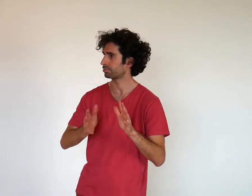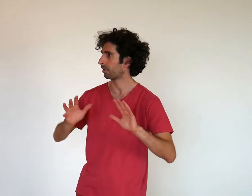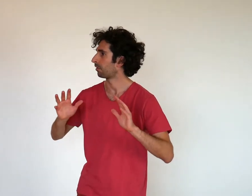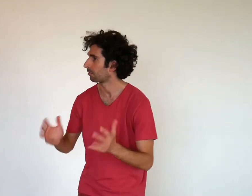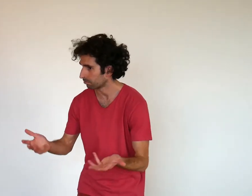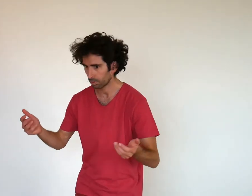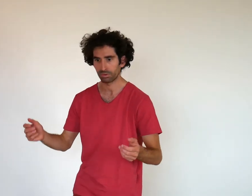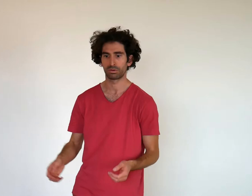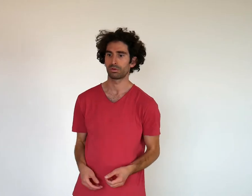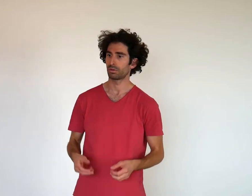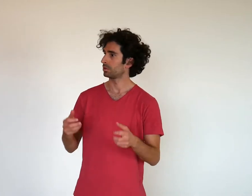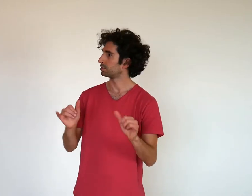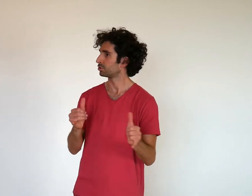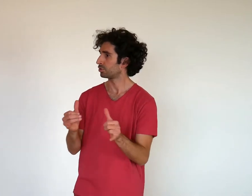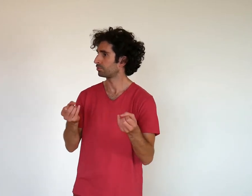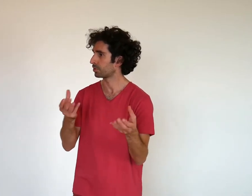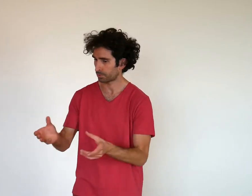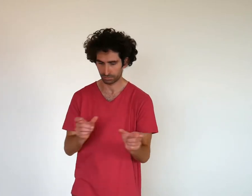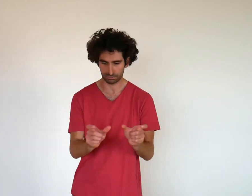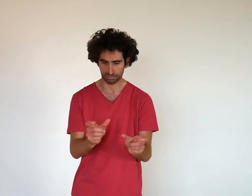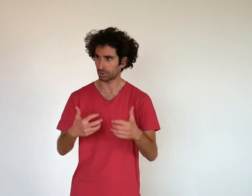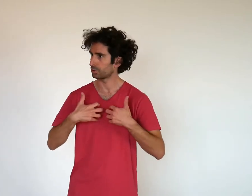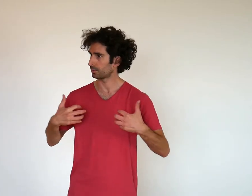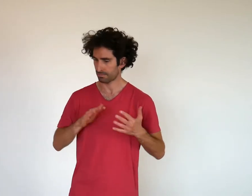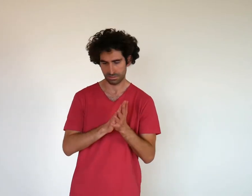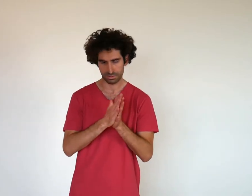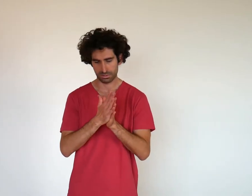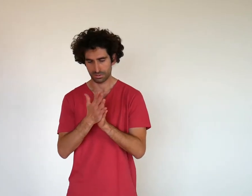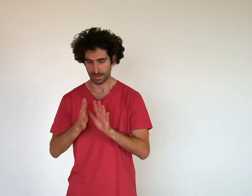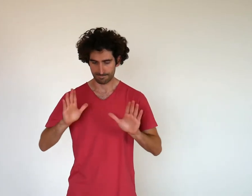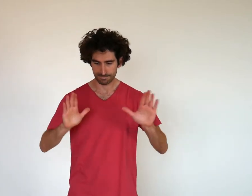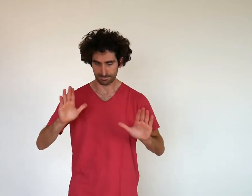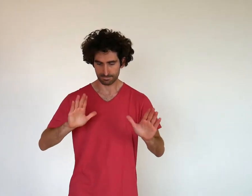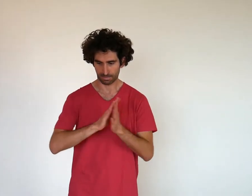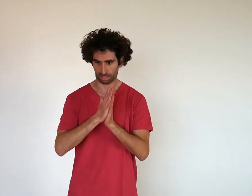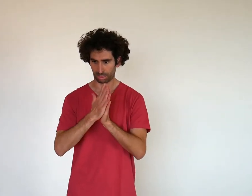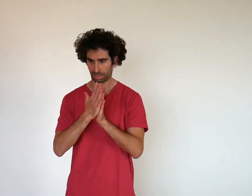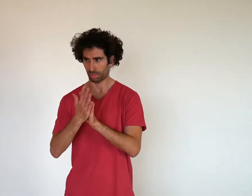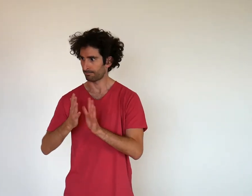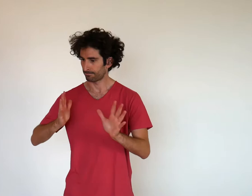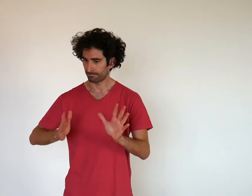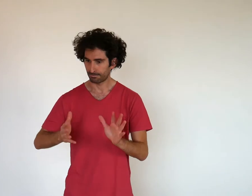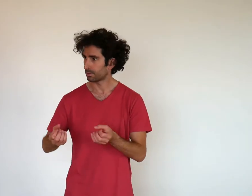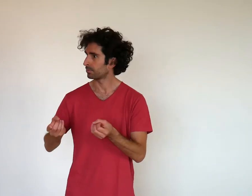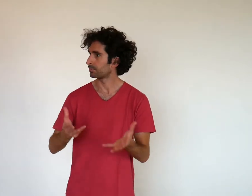Comment ? En proposant un jeu où il faut mimer des mots scientifiques puis trouver un signe.